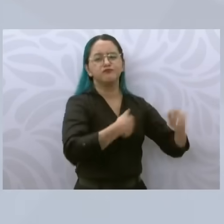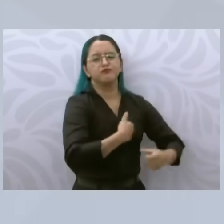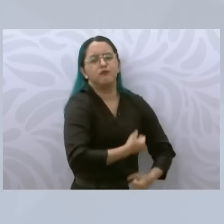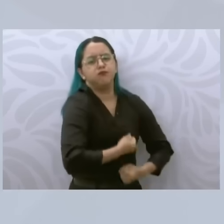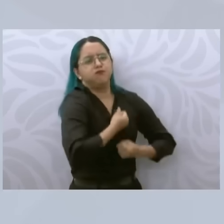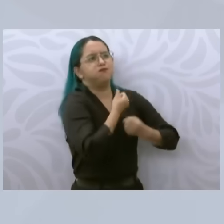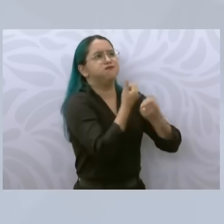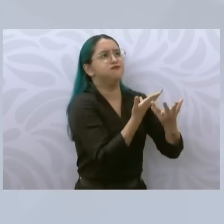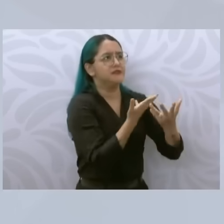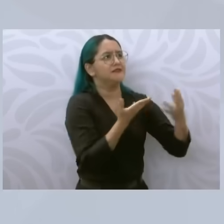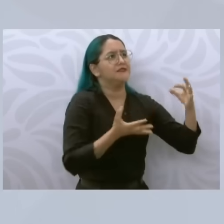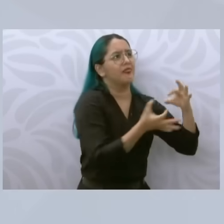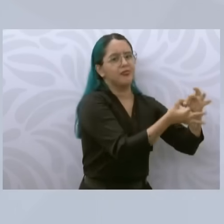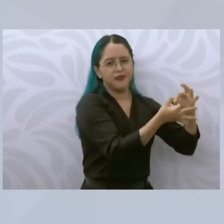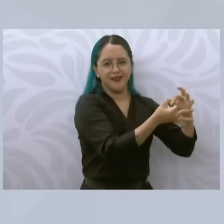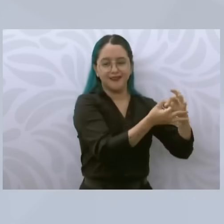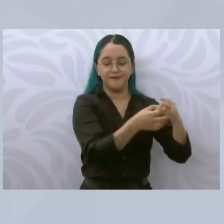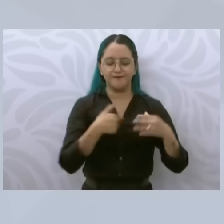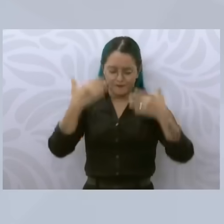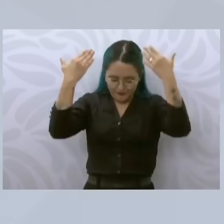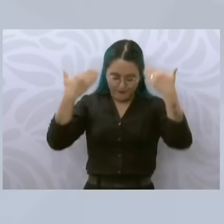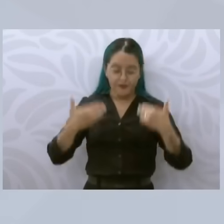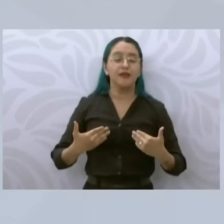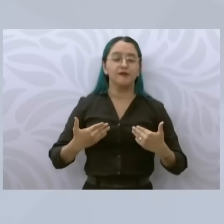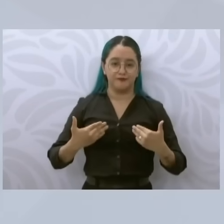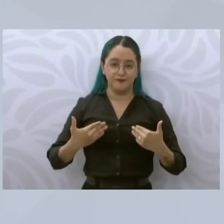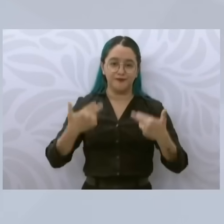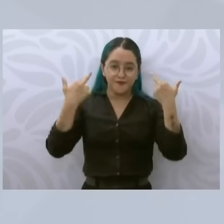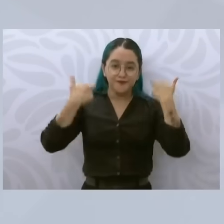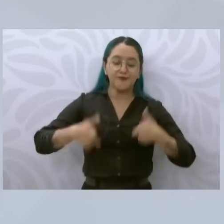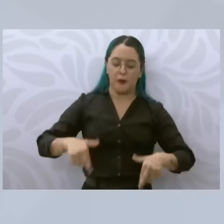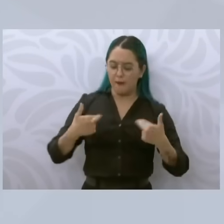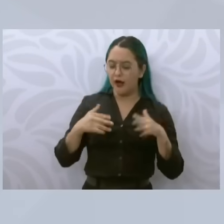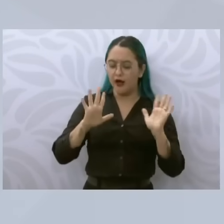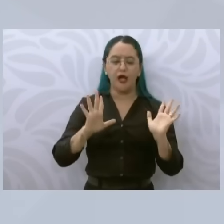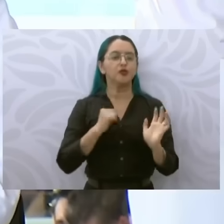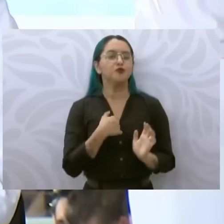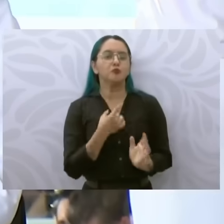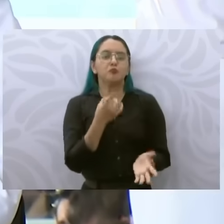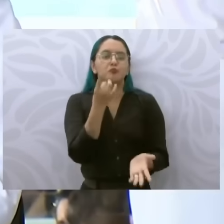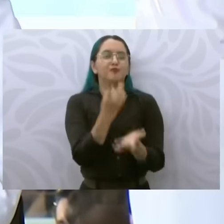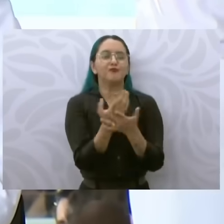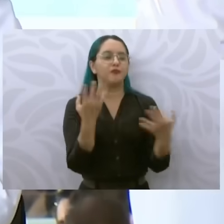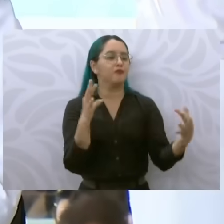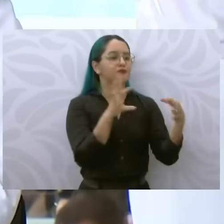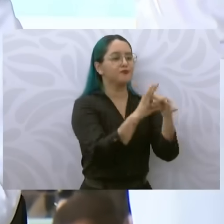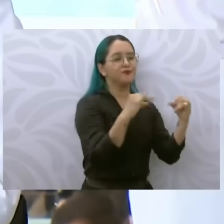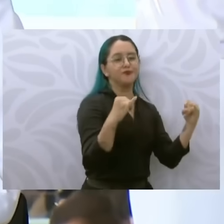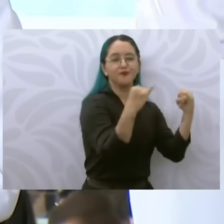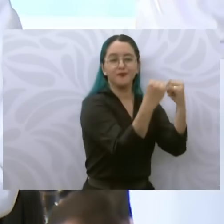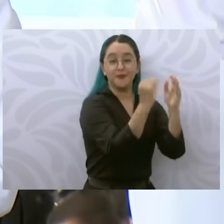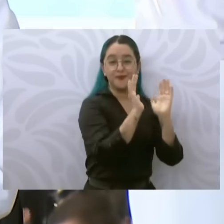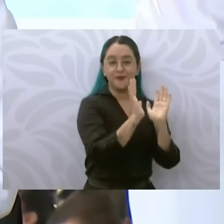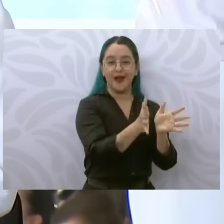llevar este uniforme significa más que solo pertenecer a una institución es asumir el